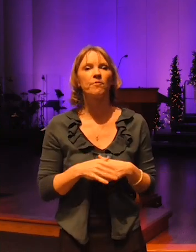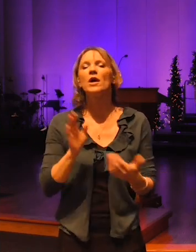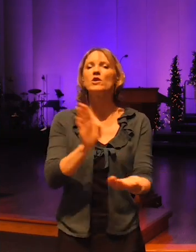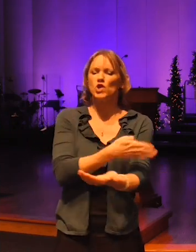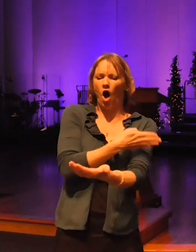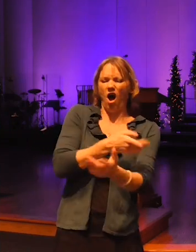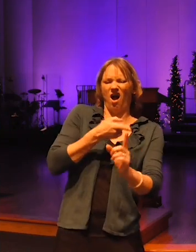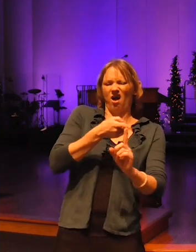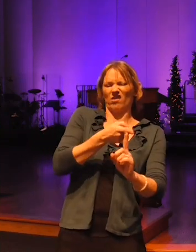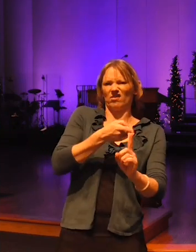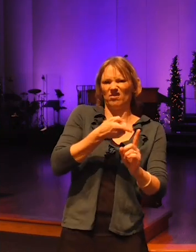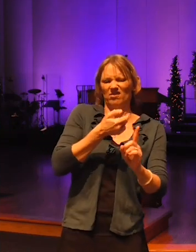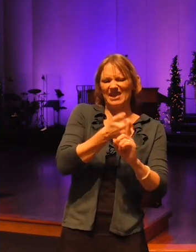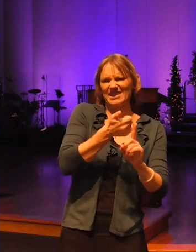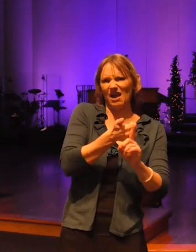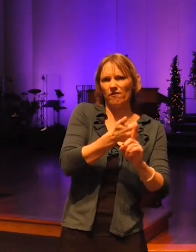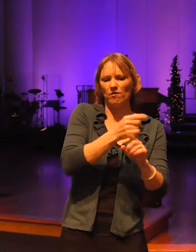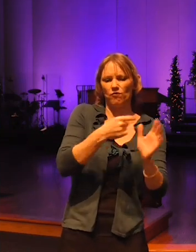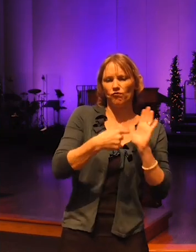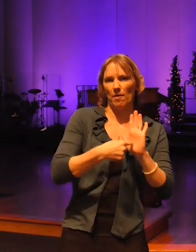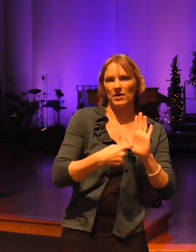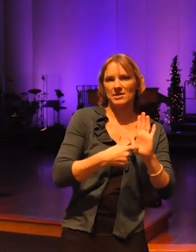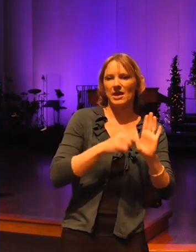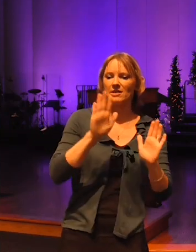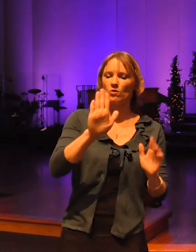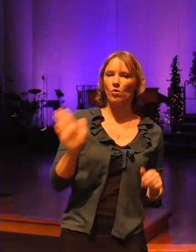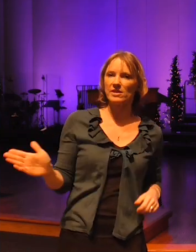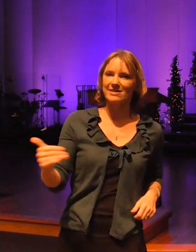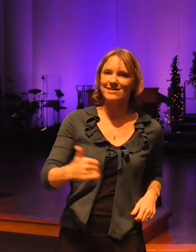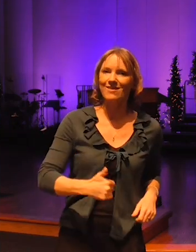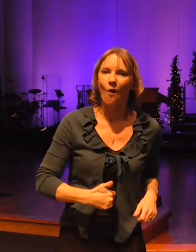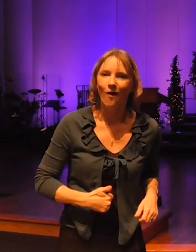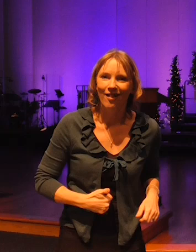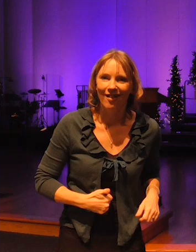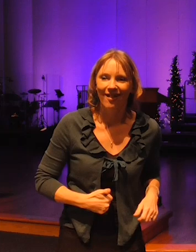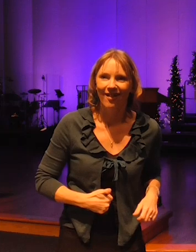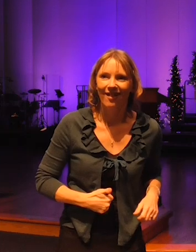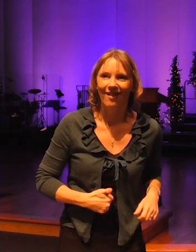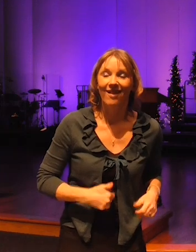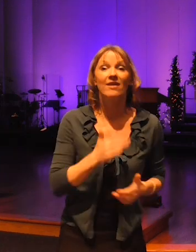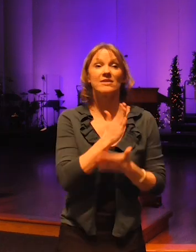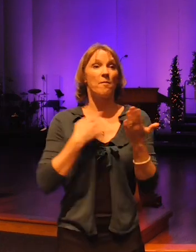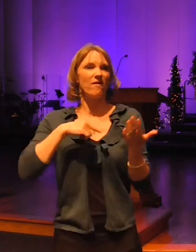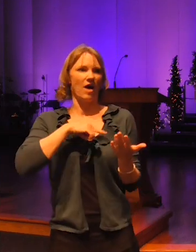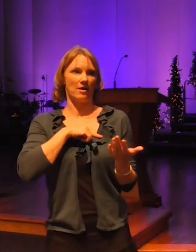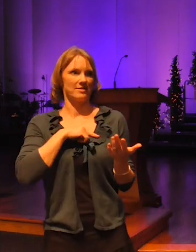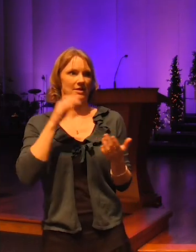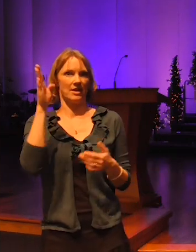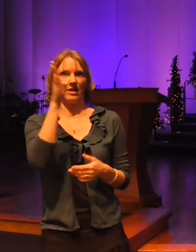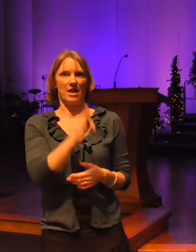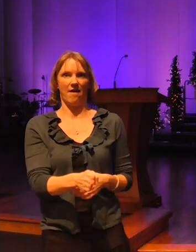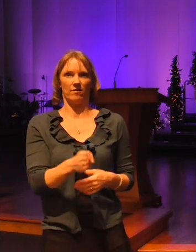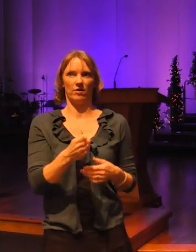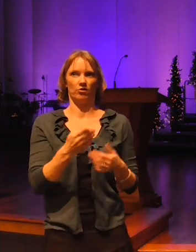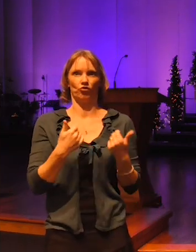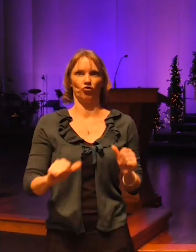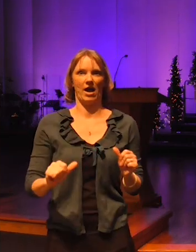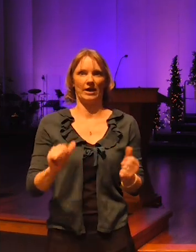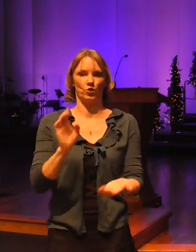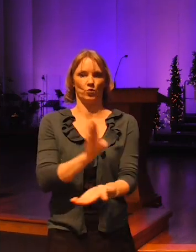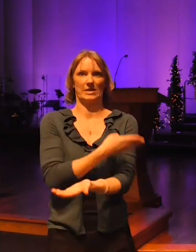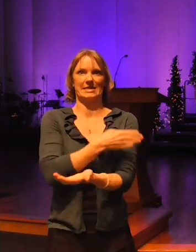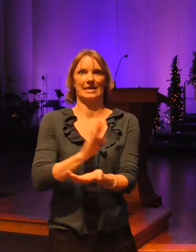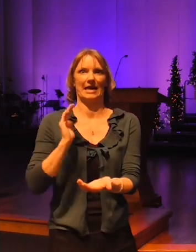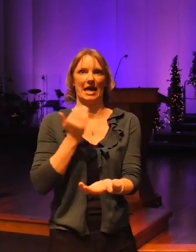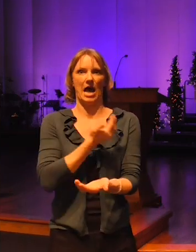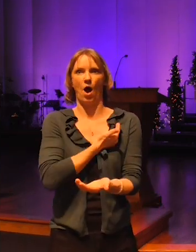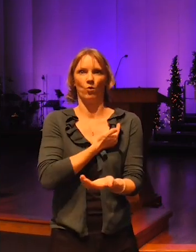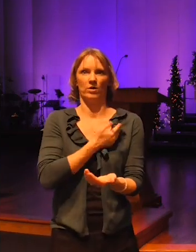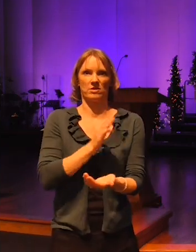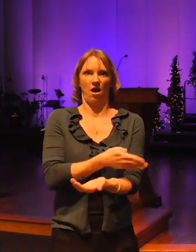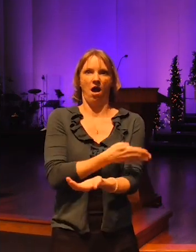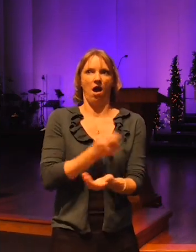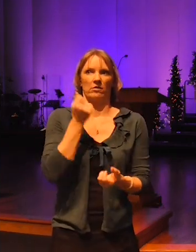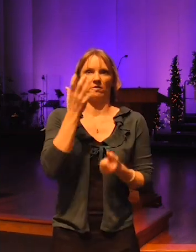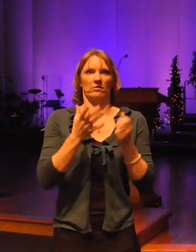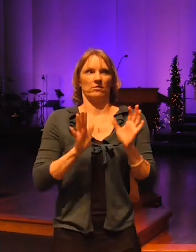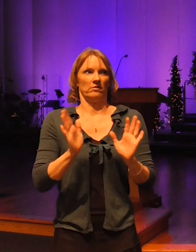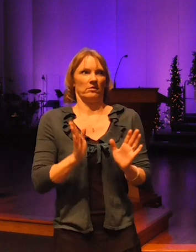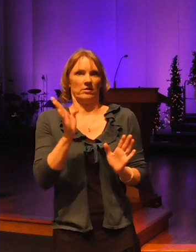alma, algunos de nosotros nunca nos hemos atrevido a cantar Nuestra Canción, algunos de nosotros sentimos que hemos cantado nuestra canción,